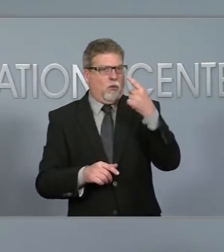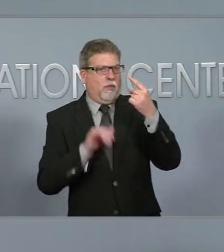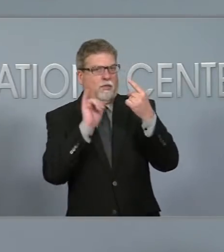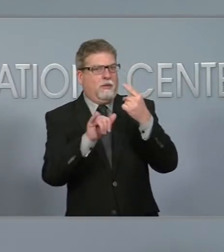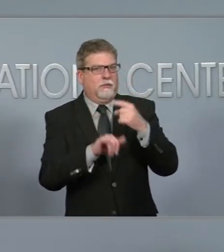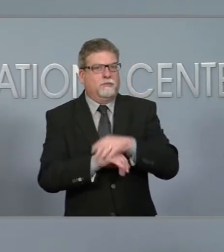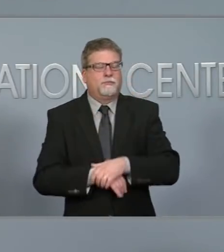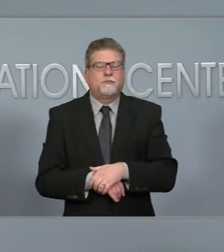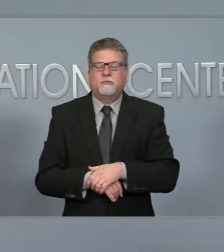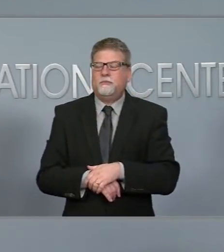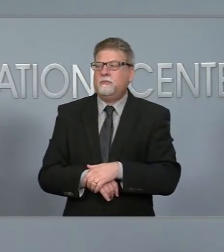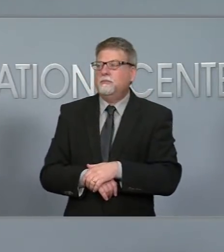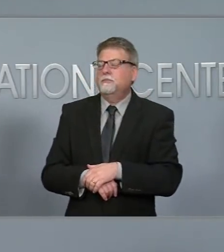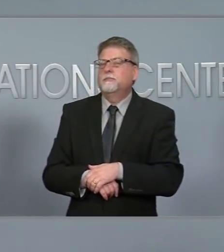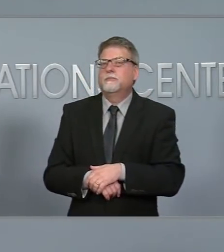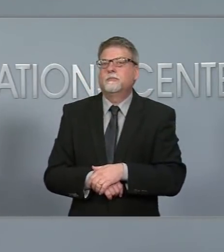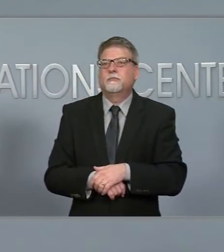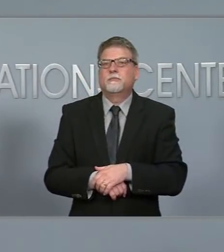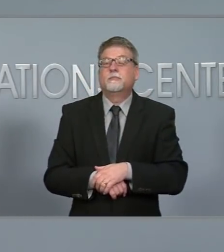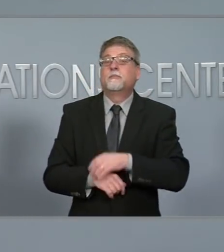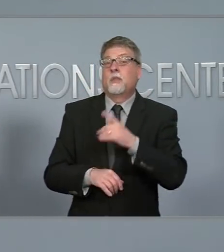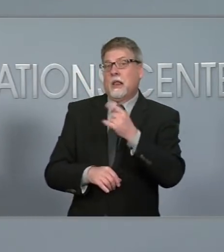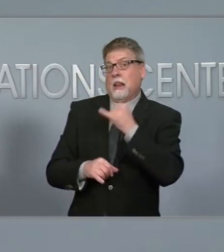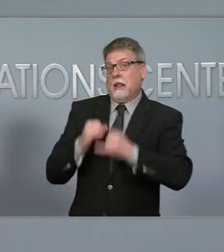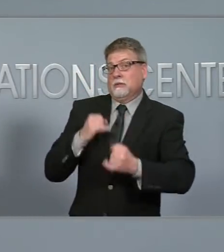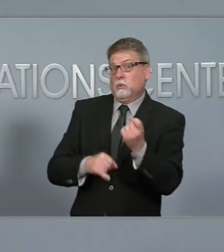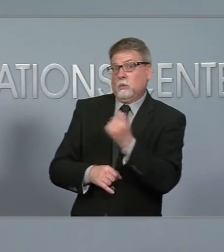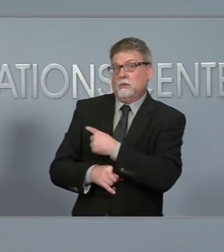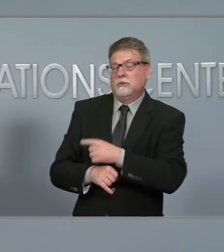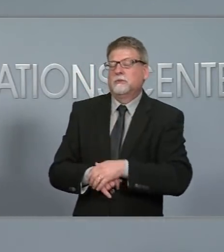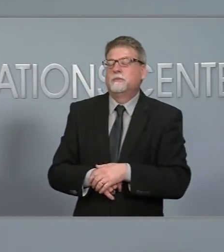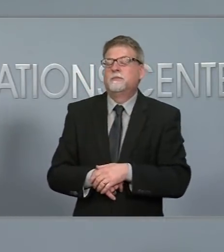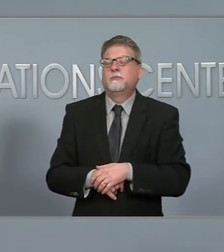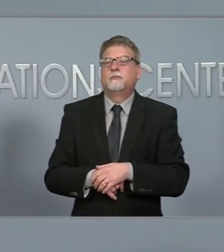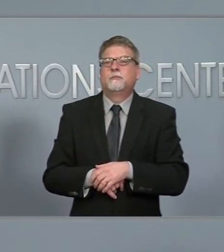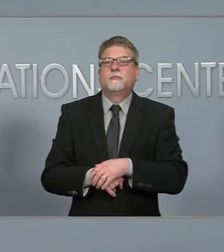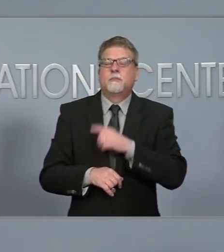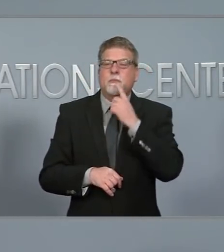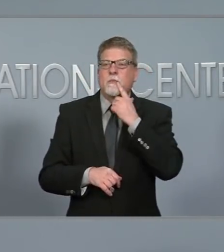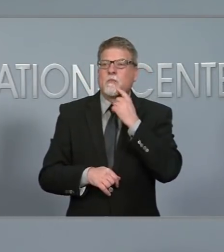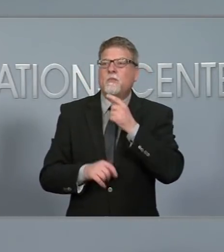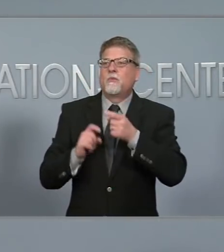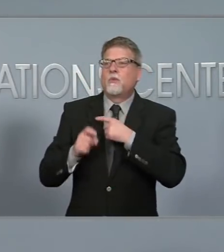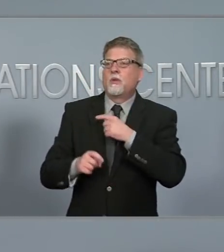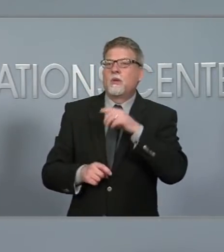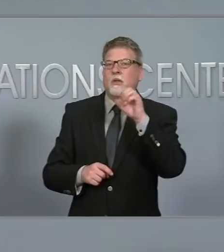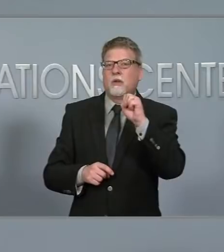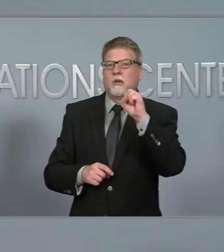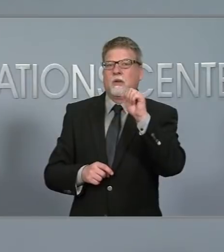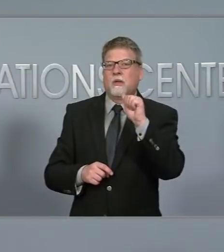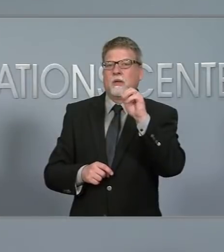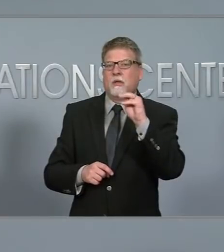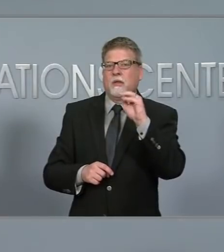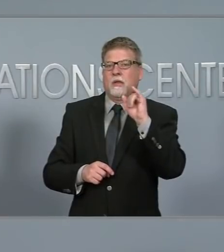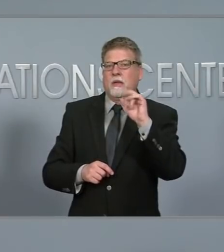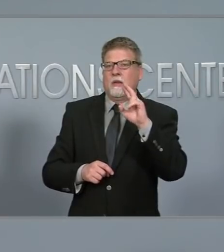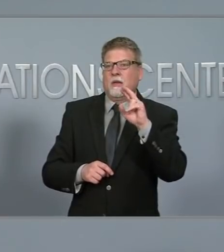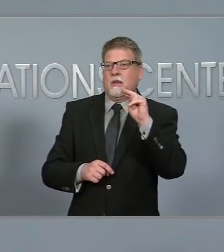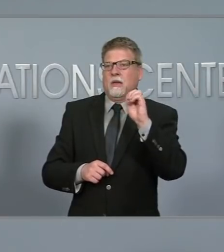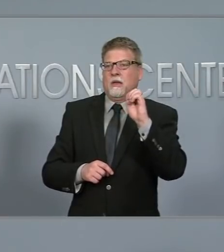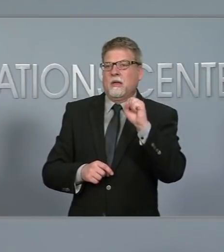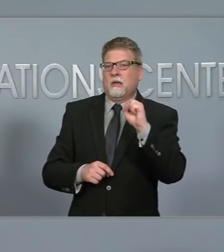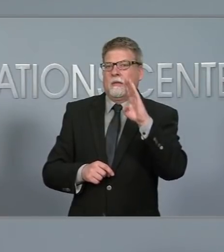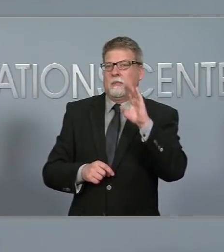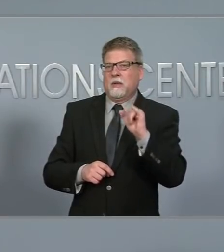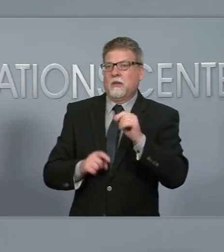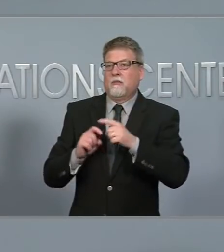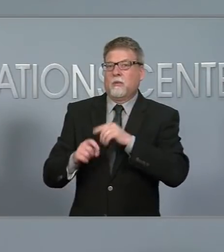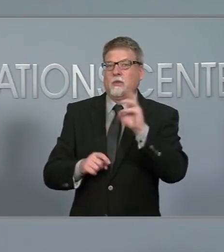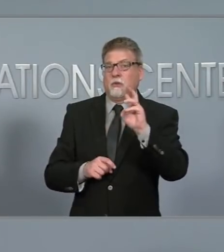holística de integral de saber